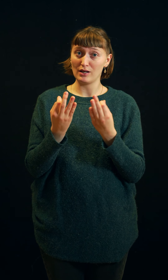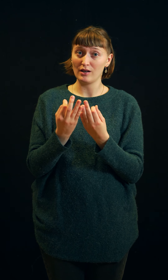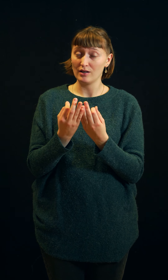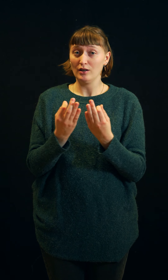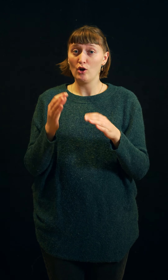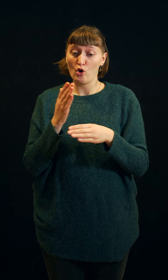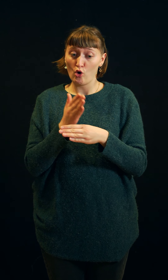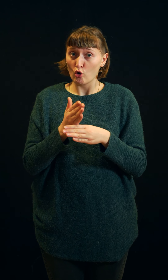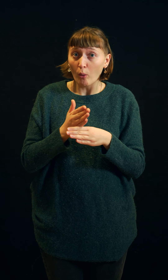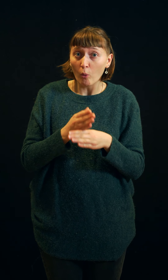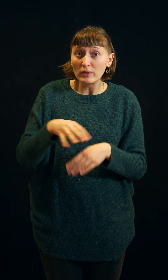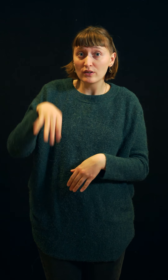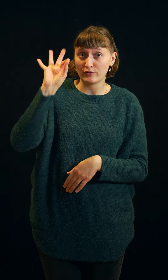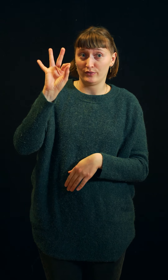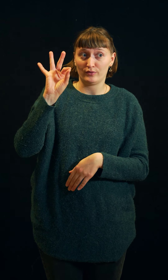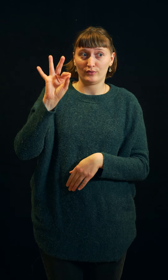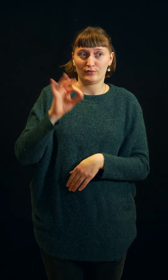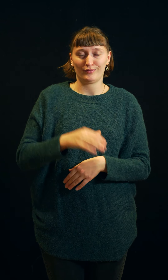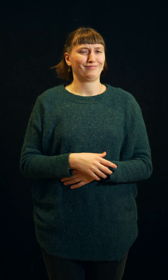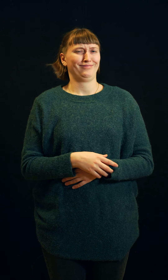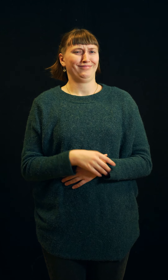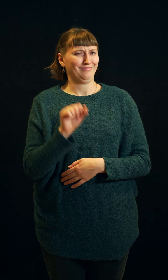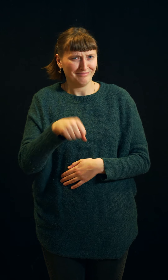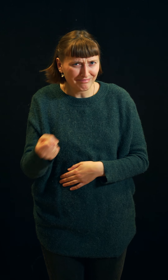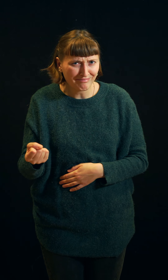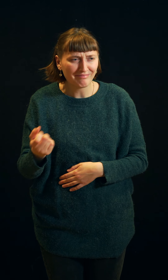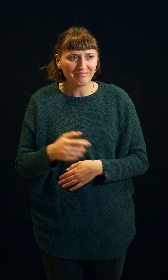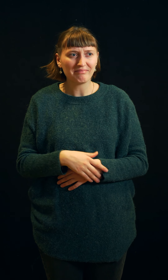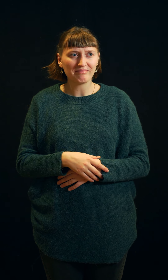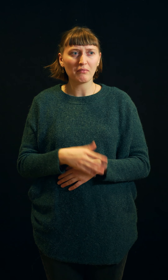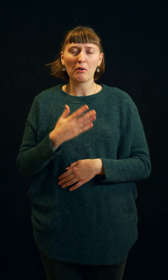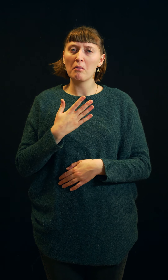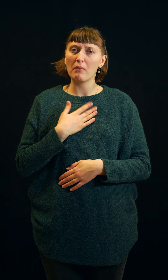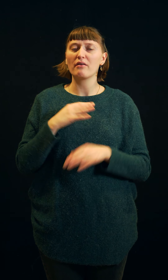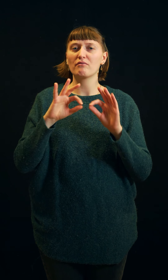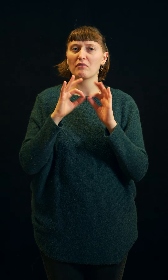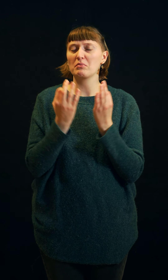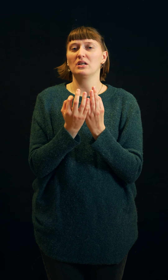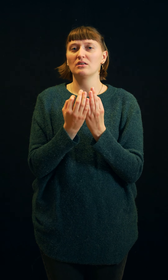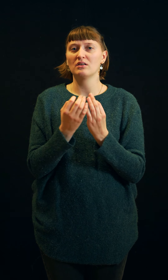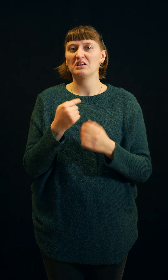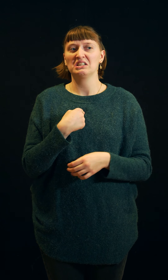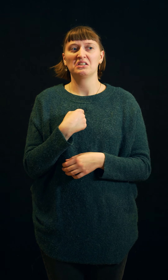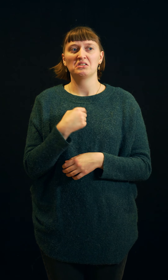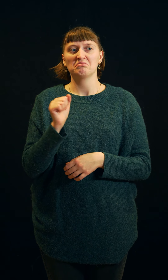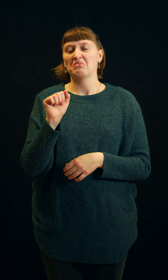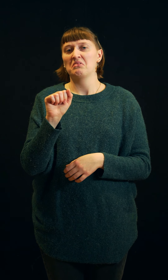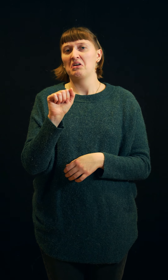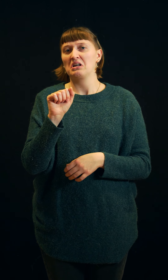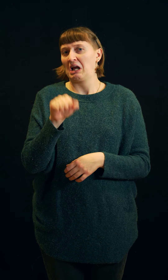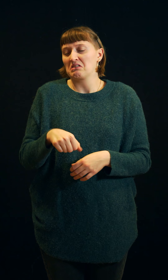oder solche komischen Sachen wie Kompromisse eingeht.